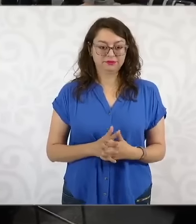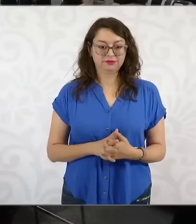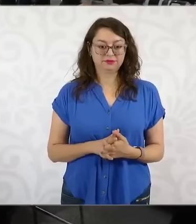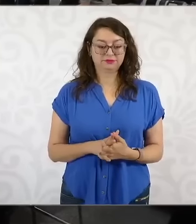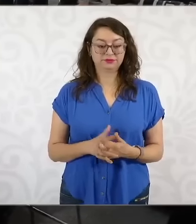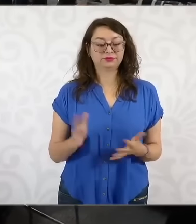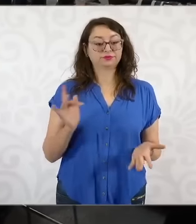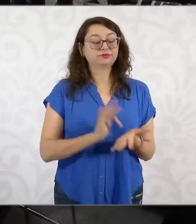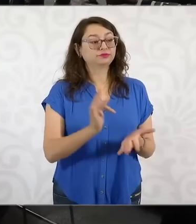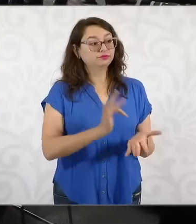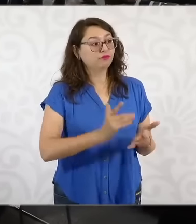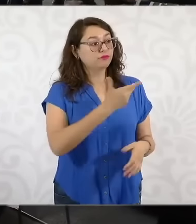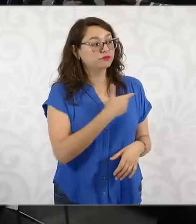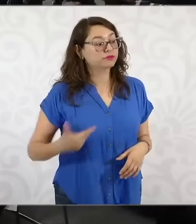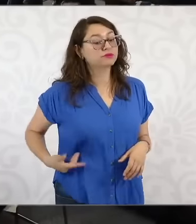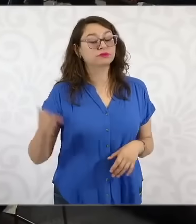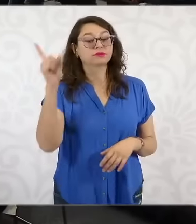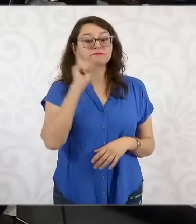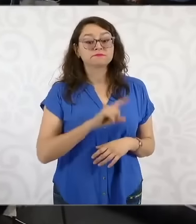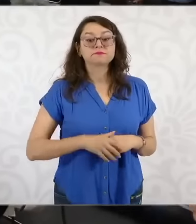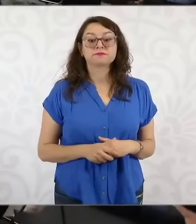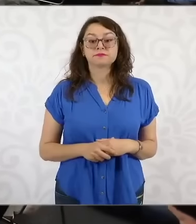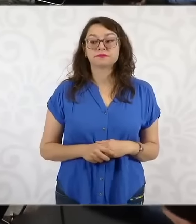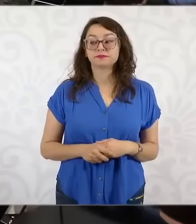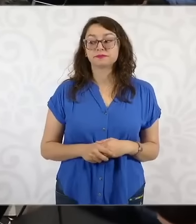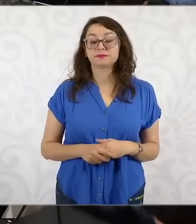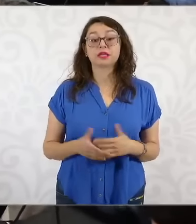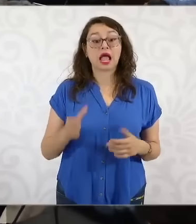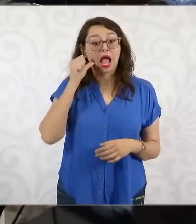Gracias, presidenta. Eh, rapidísimo nada más. Elente anunció ayer en una conferencia